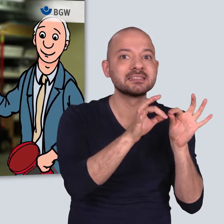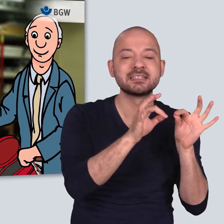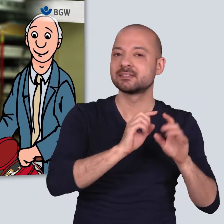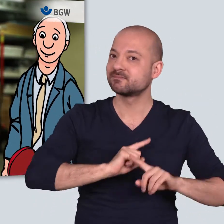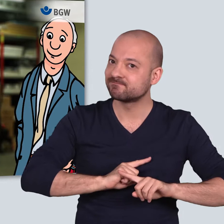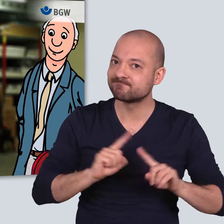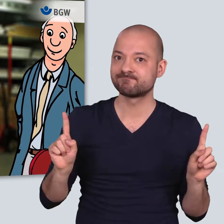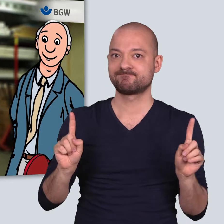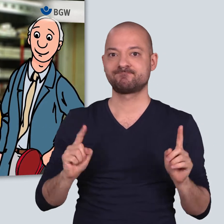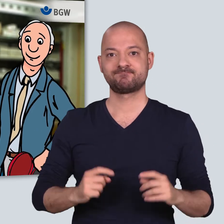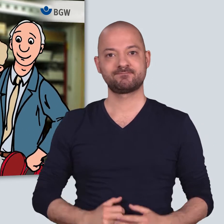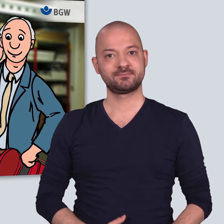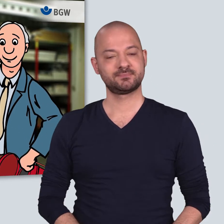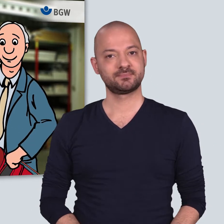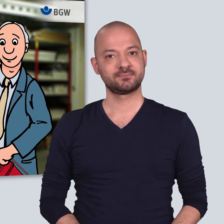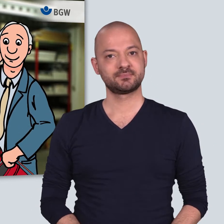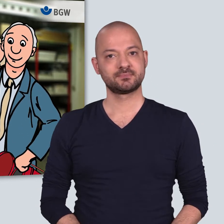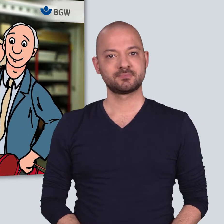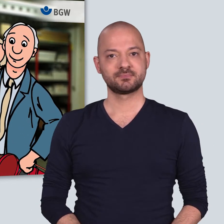und Kerzen in einer Werkstatt nichts verloren haben.